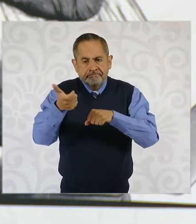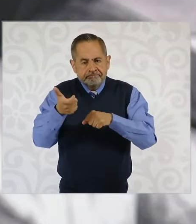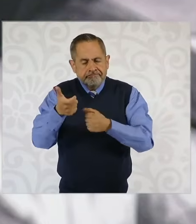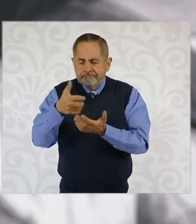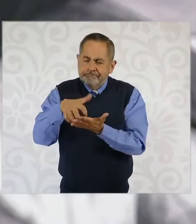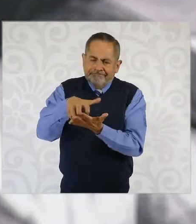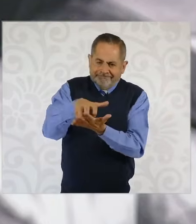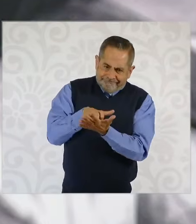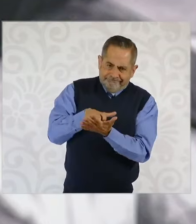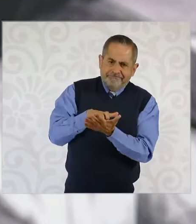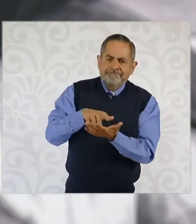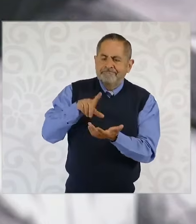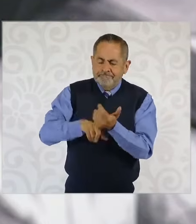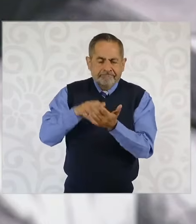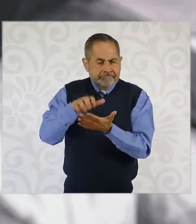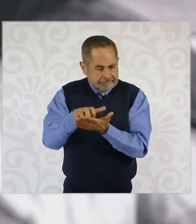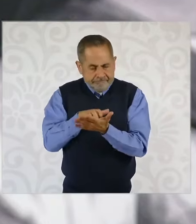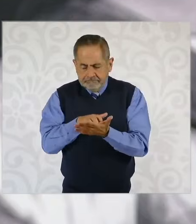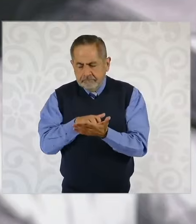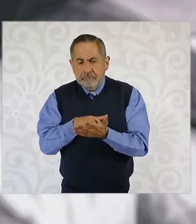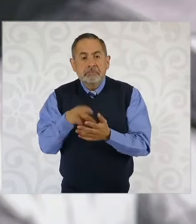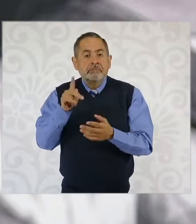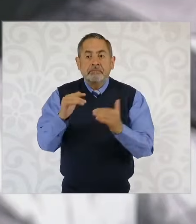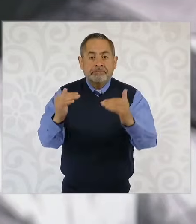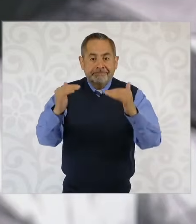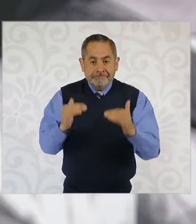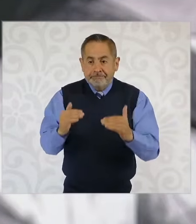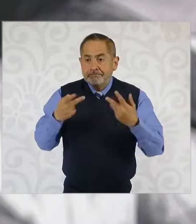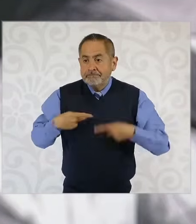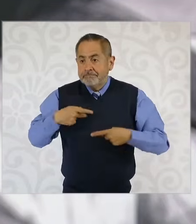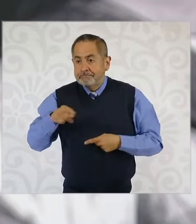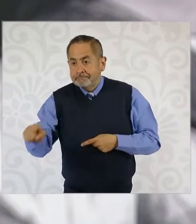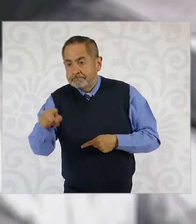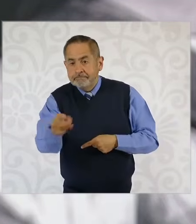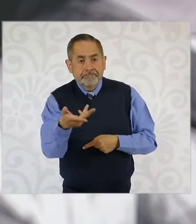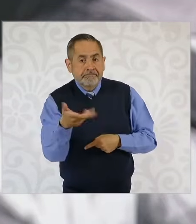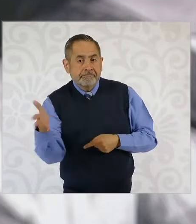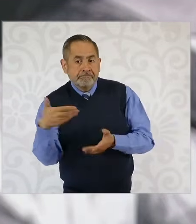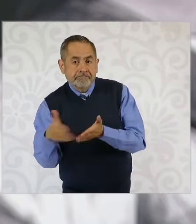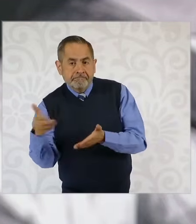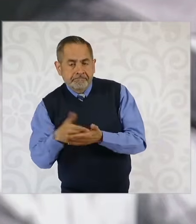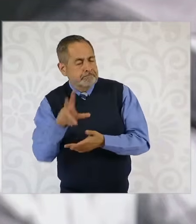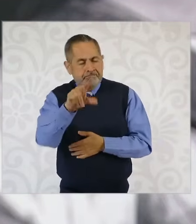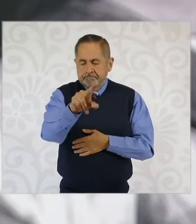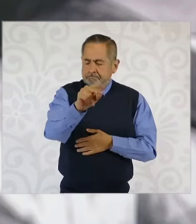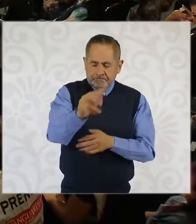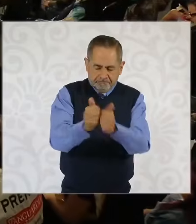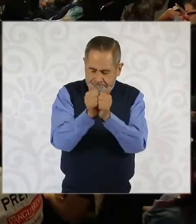burocracia central pero no en las áreas operativas ni mucho menos continúa como está Okay muchas